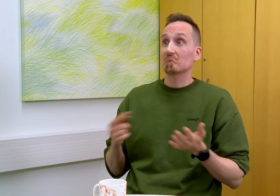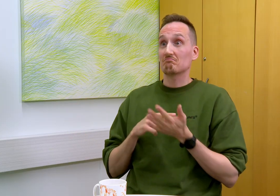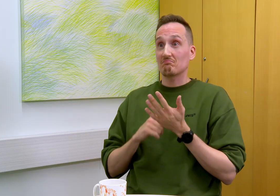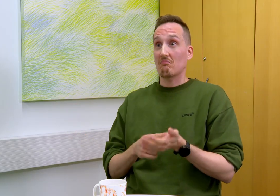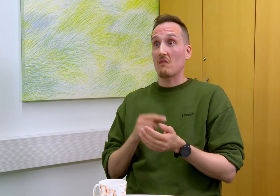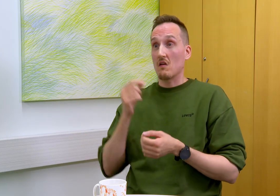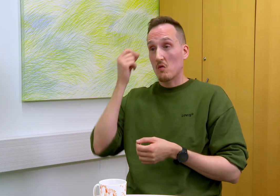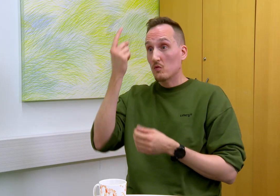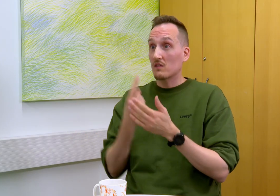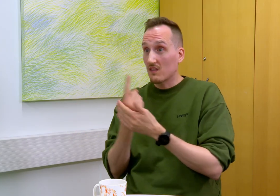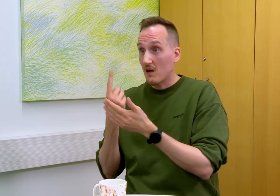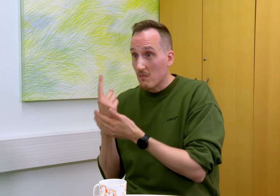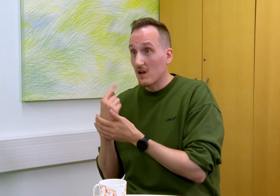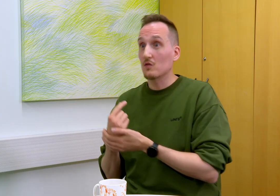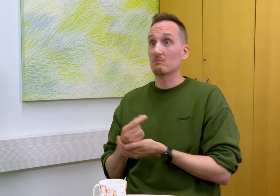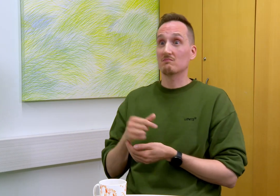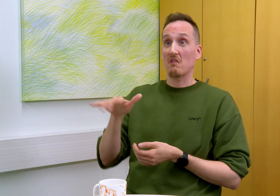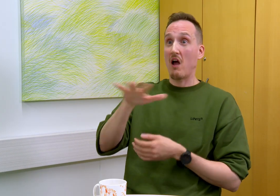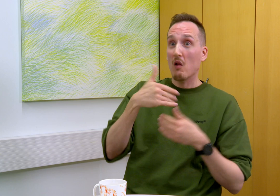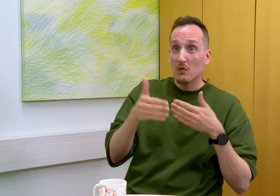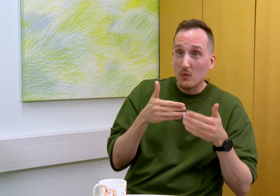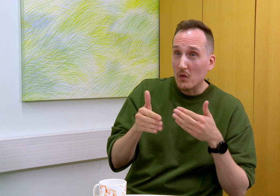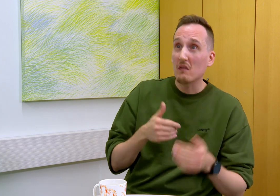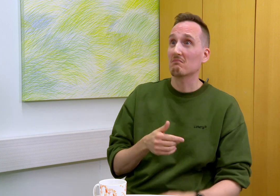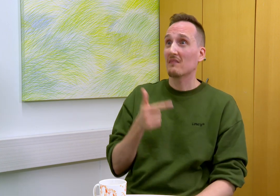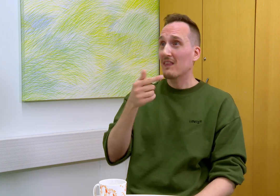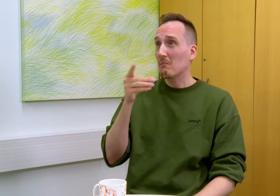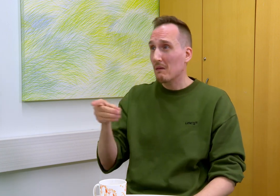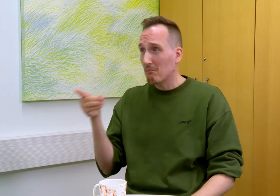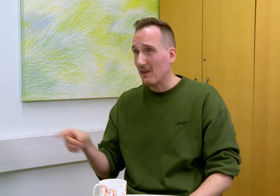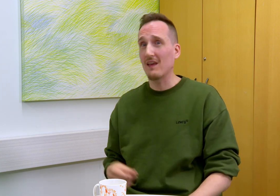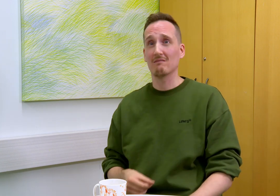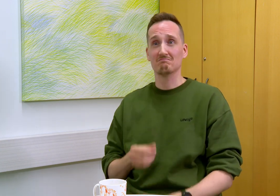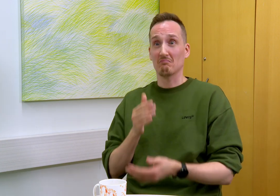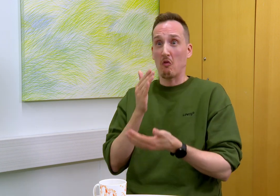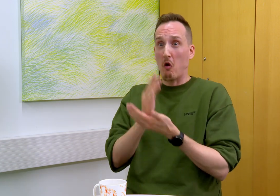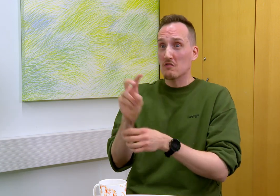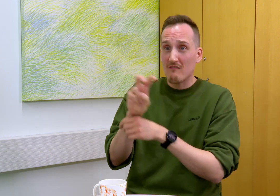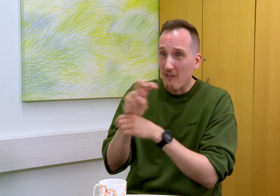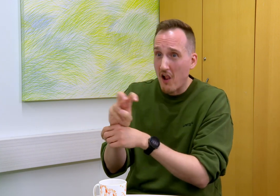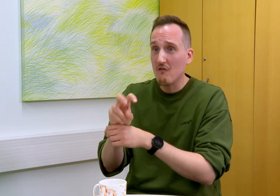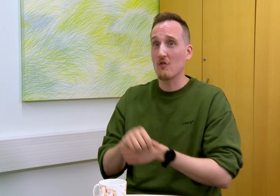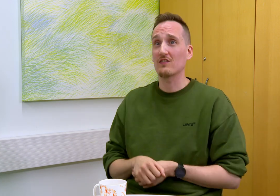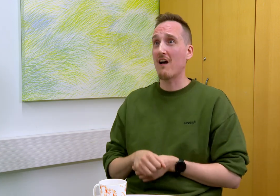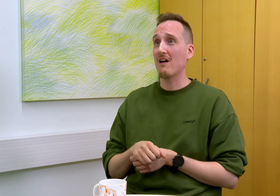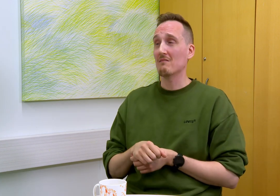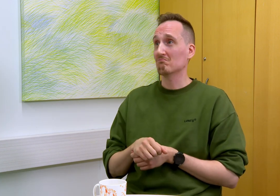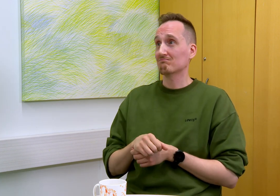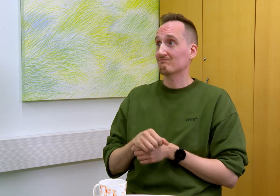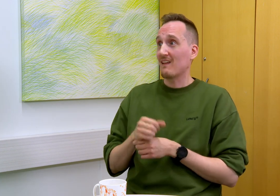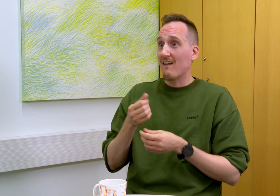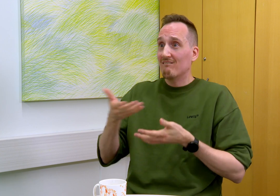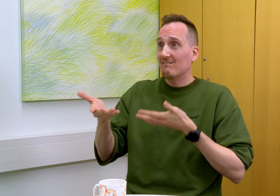No esimerkiksi kulttuuritapahtumiin, aluetyöhön, oikeuksien valvontaan, -